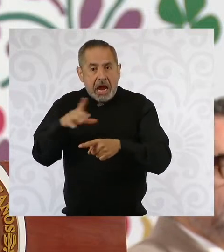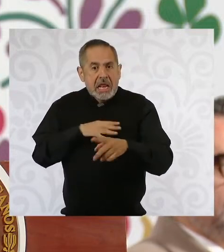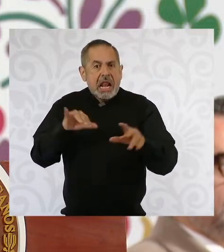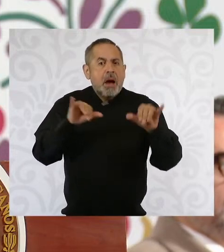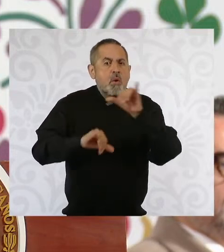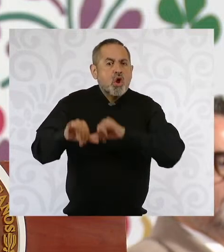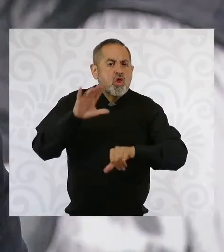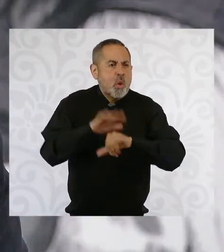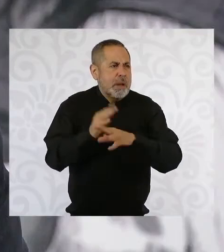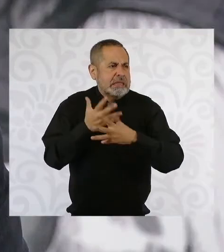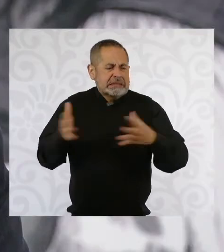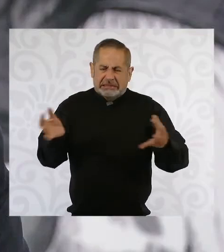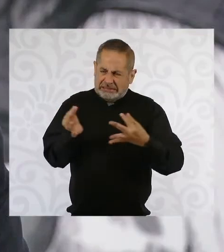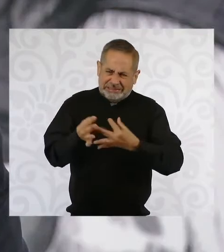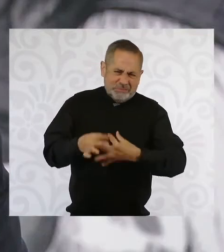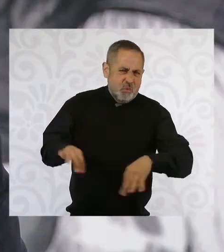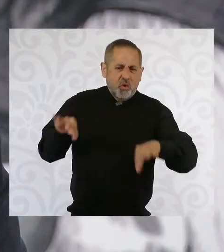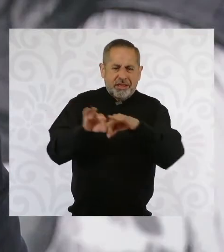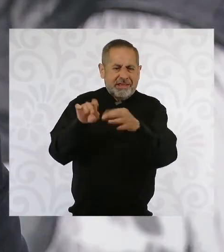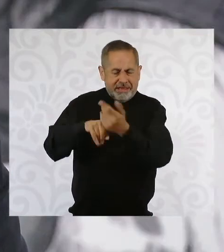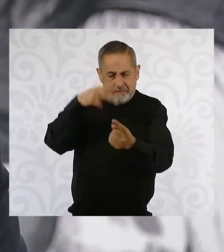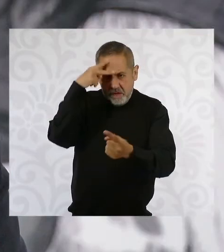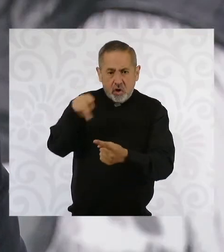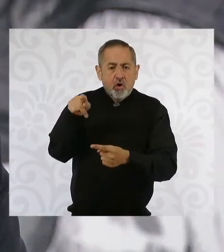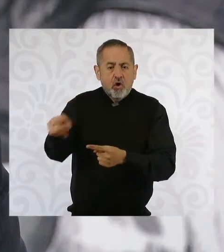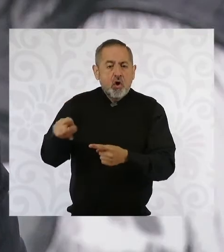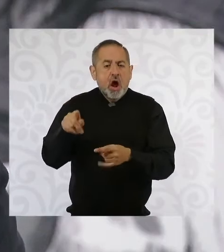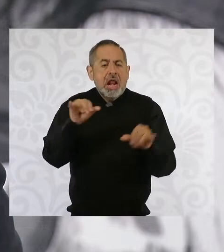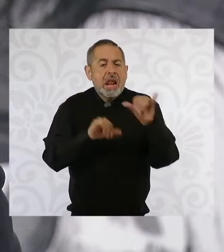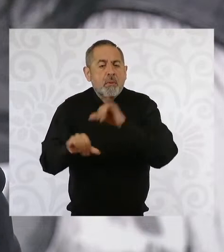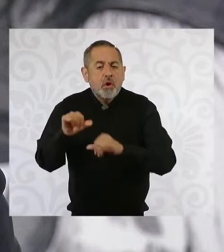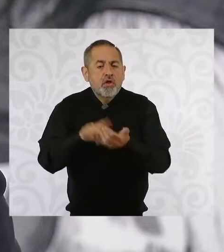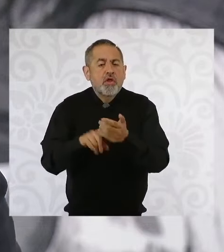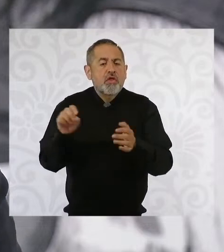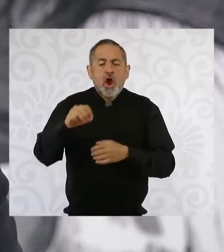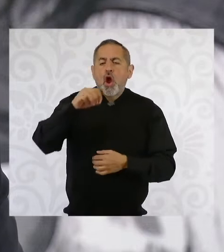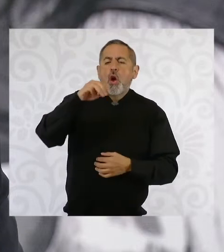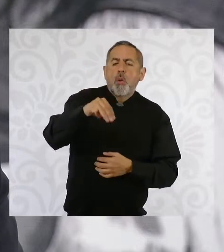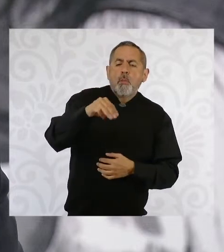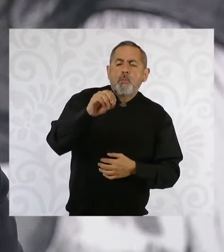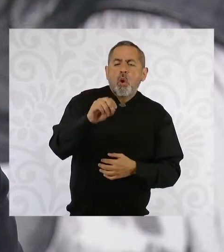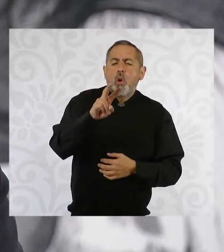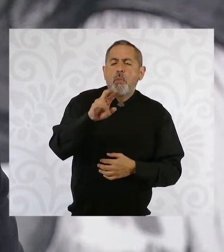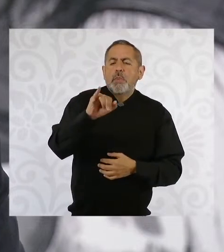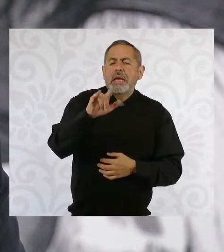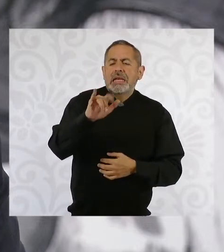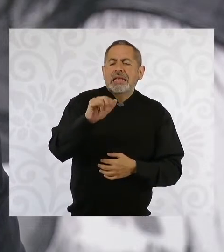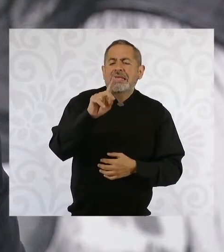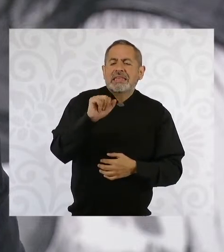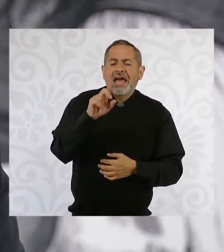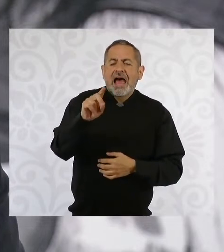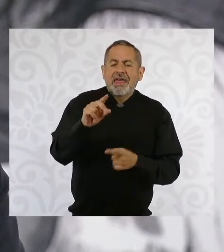importantes en el instituto y en México como el laboratorio de movilidad inteligente el lancei